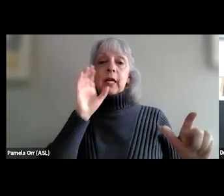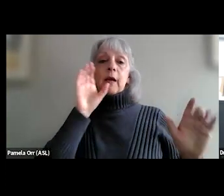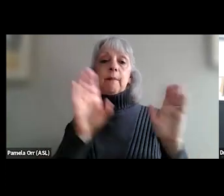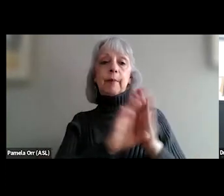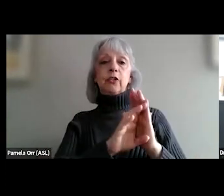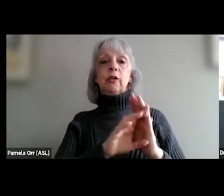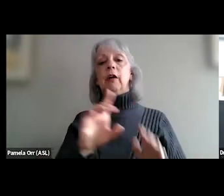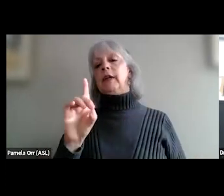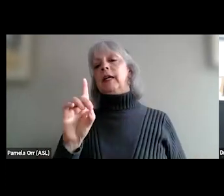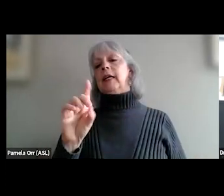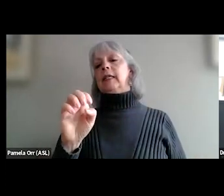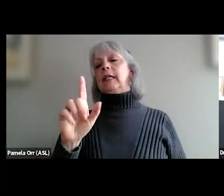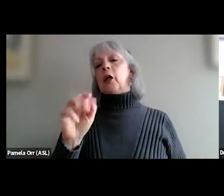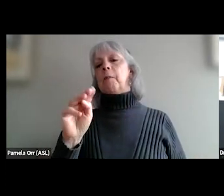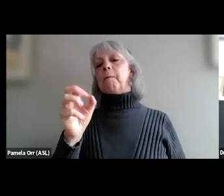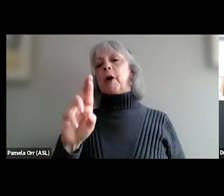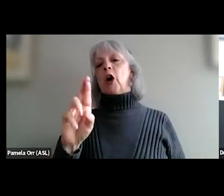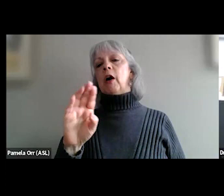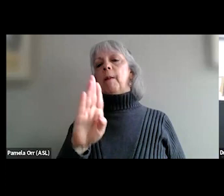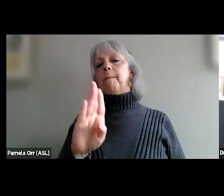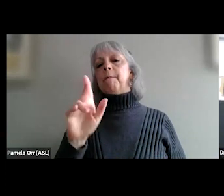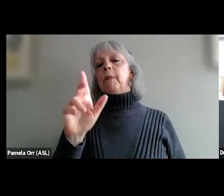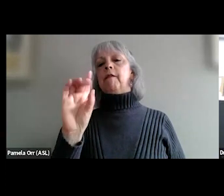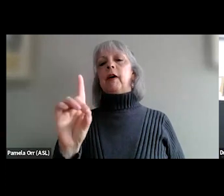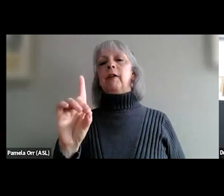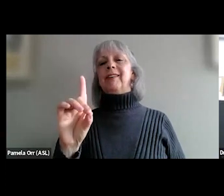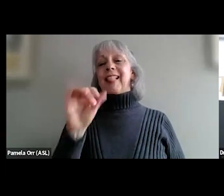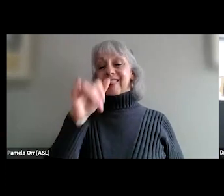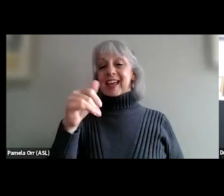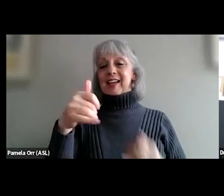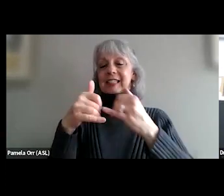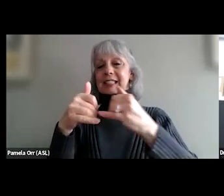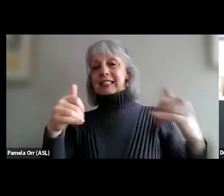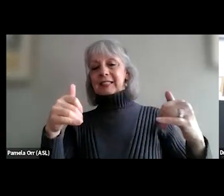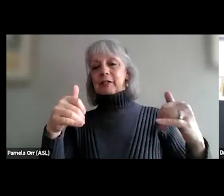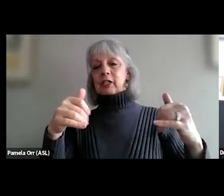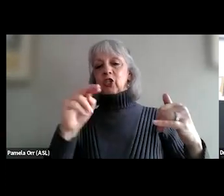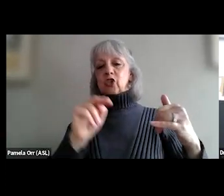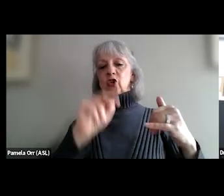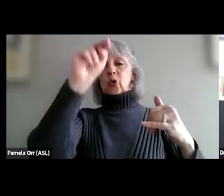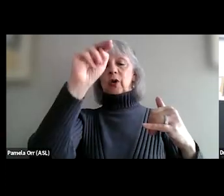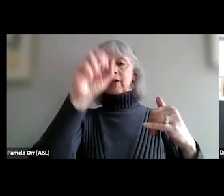del Boulevard Delmar. Delmar divide a San Luis en norte y sur, básicamente,